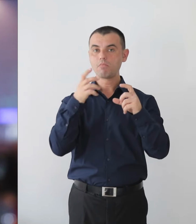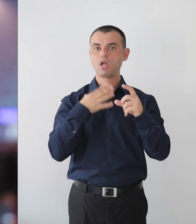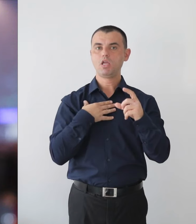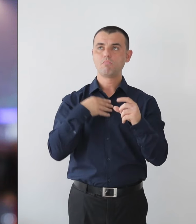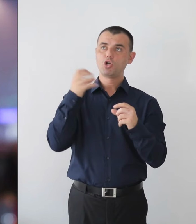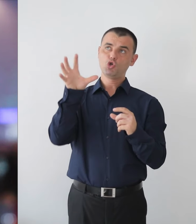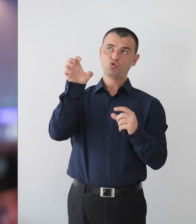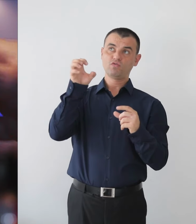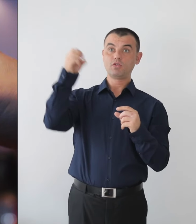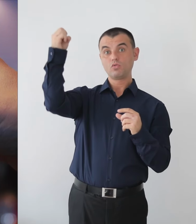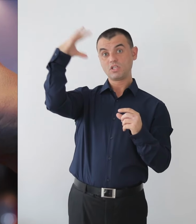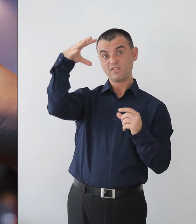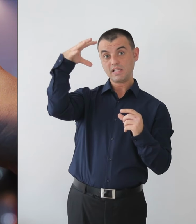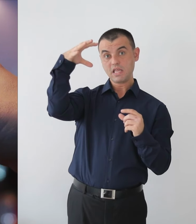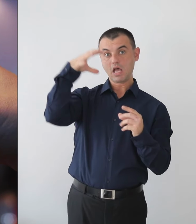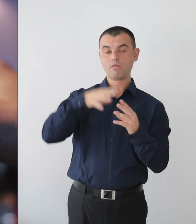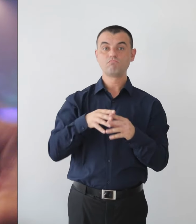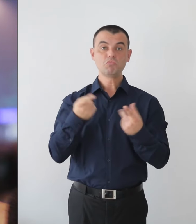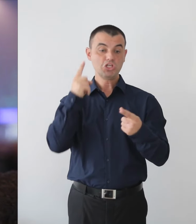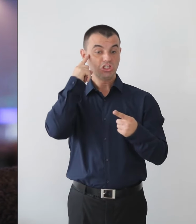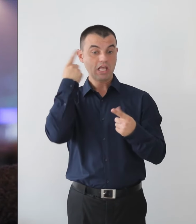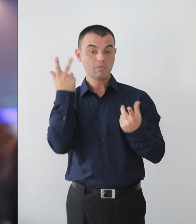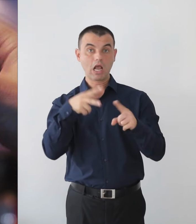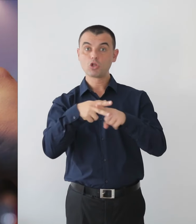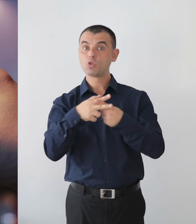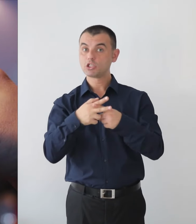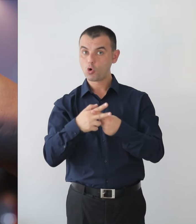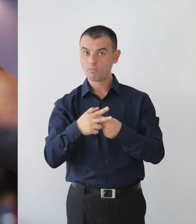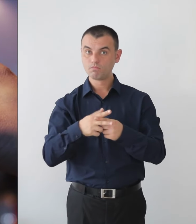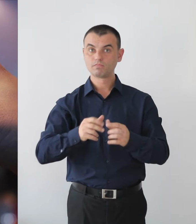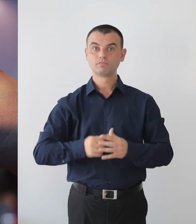Този светломер показва количеството на светлината, така че знаем как да го коригираме.